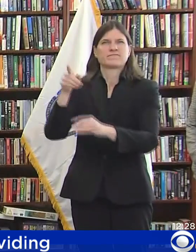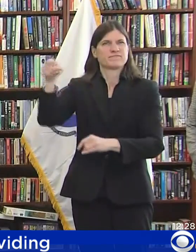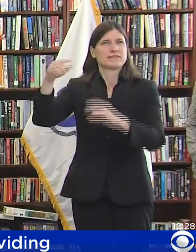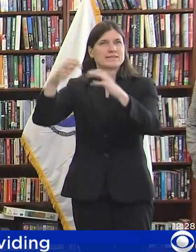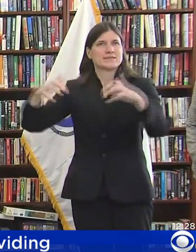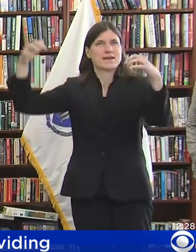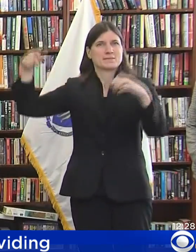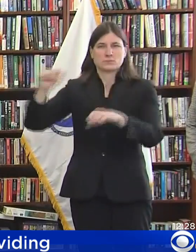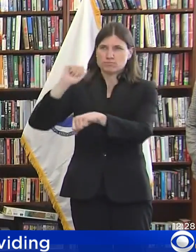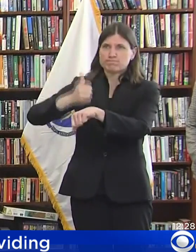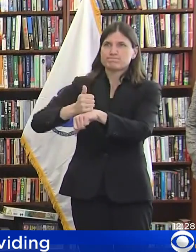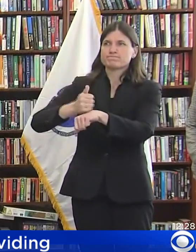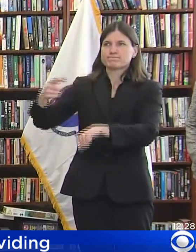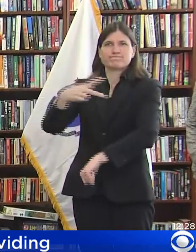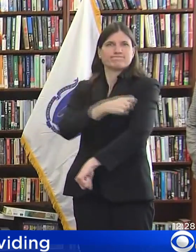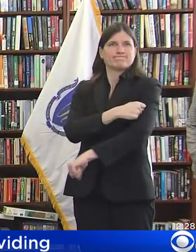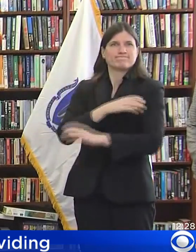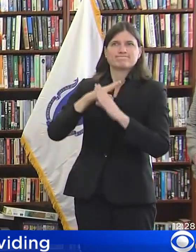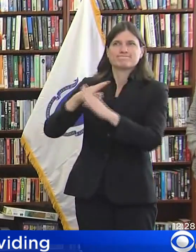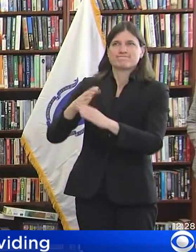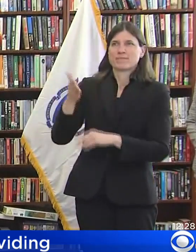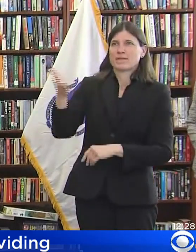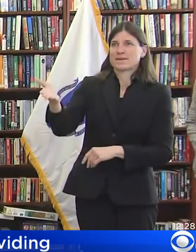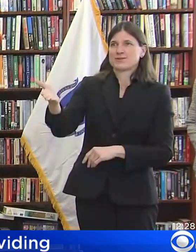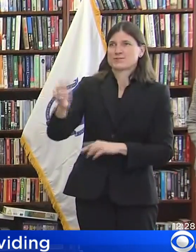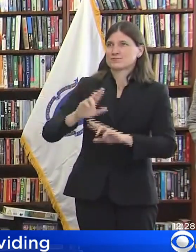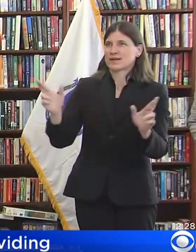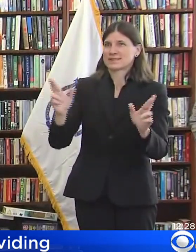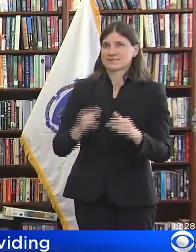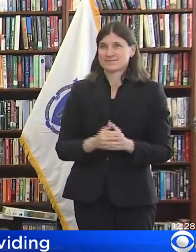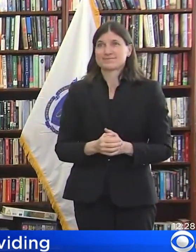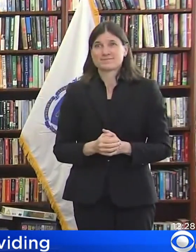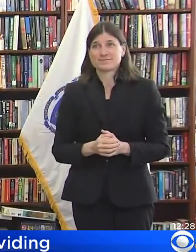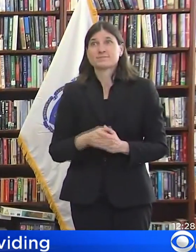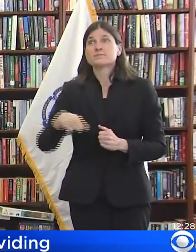NUMBERS THAN THAT OVER TIME. ELIGIBLE VACCINE RECIPIENTS WILL BE ABLE TO SCHEDULE